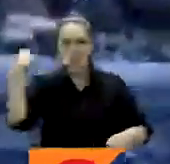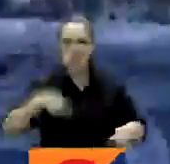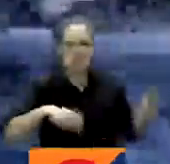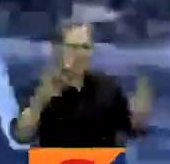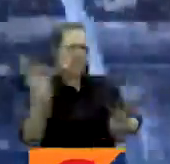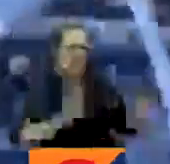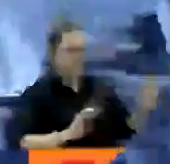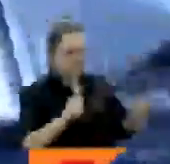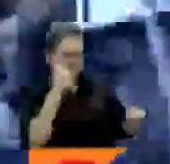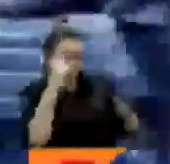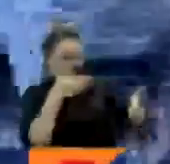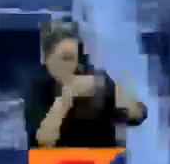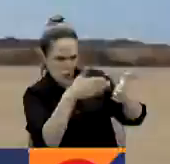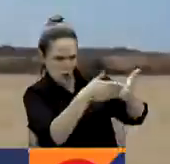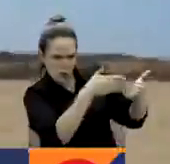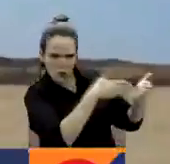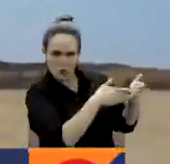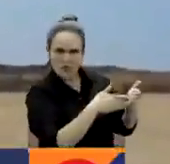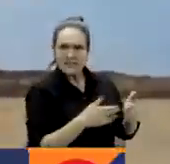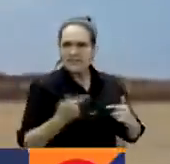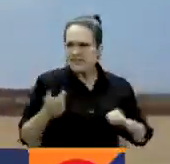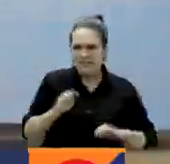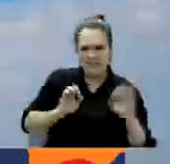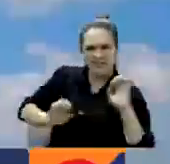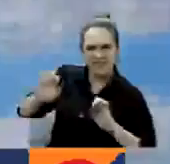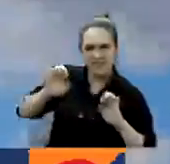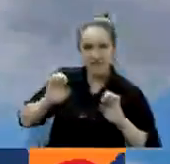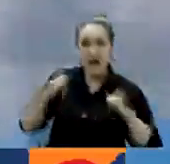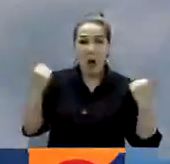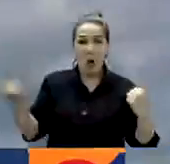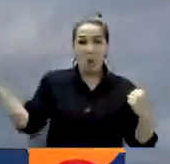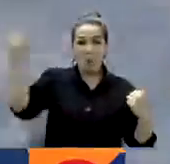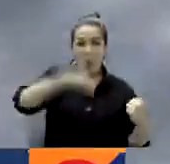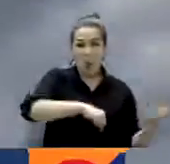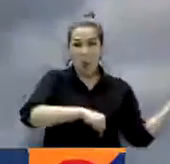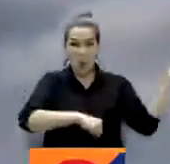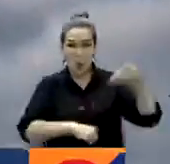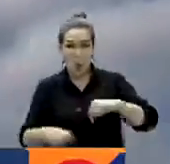COMPRAR Y FABOOOOOOOO ES LA SOLUCIóN PASA POR SUPERADO EL NúMERO DE MúSCULO MILITAR